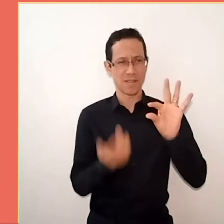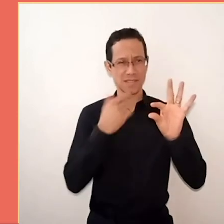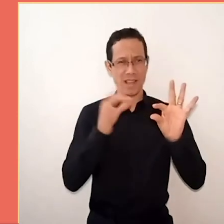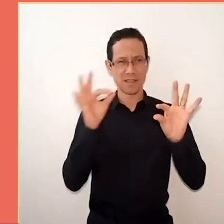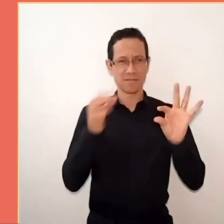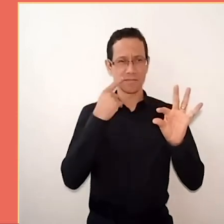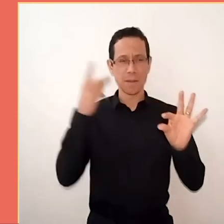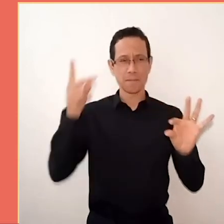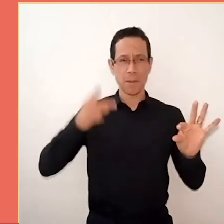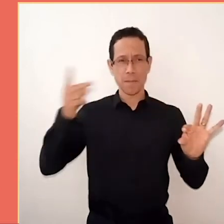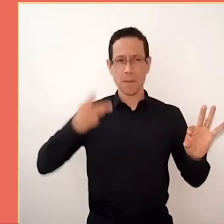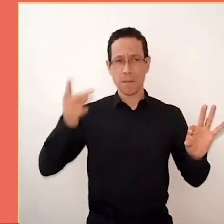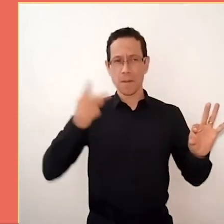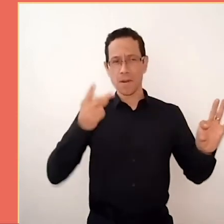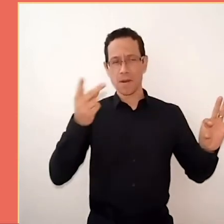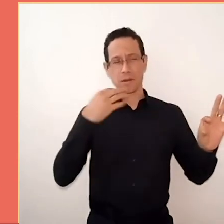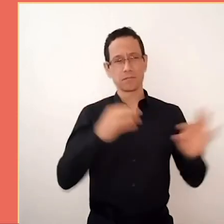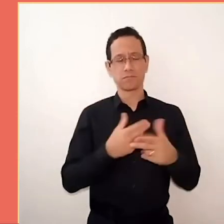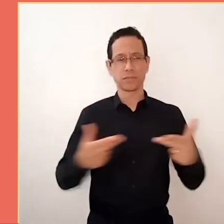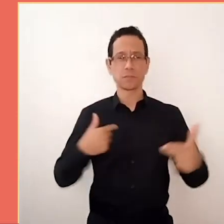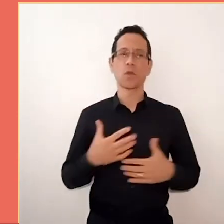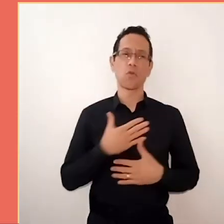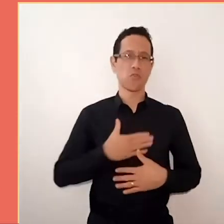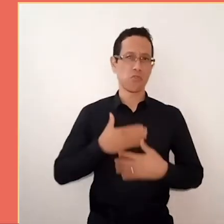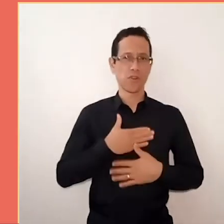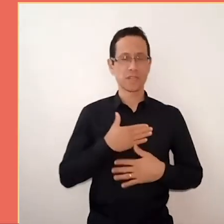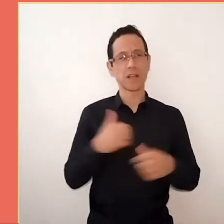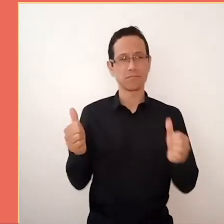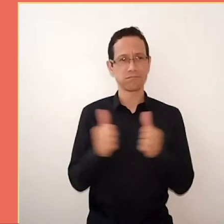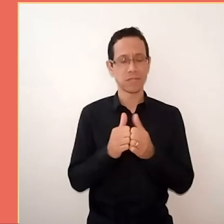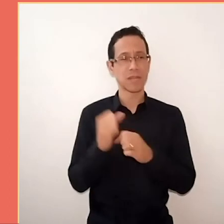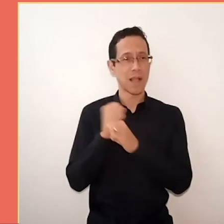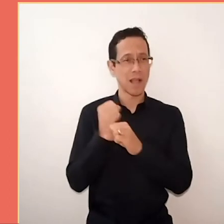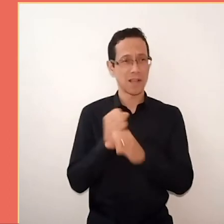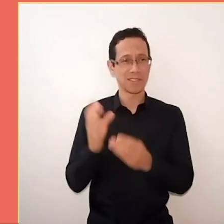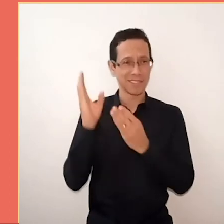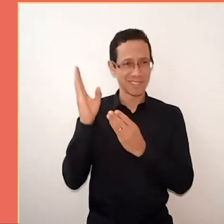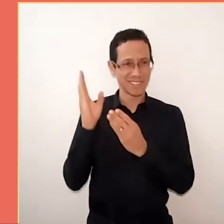Nós somos companheiras há muitos anos, Dolores. Sim.